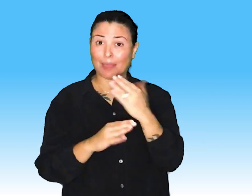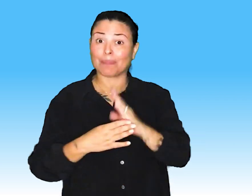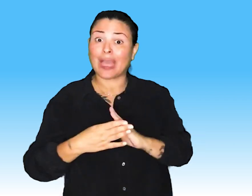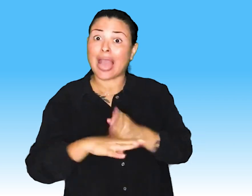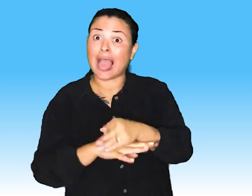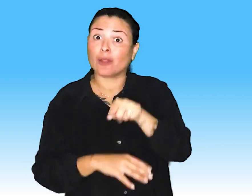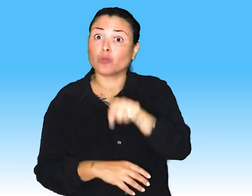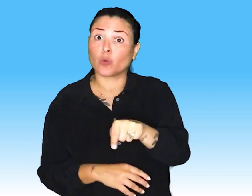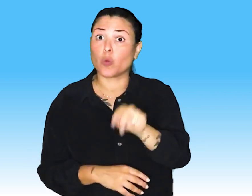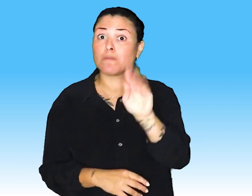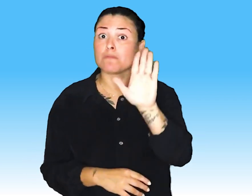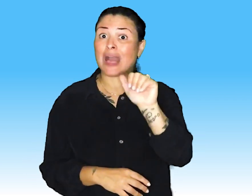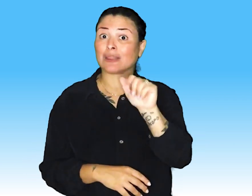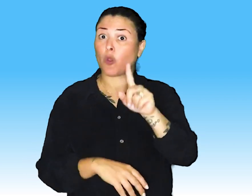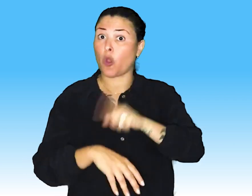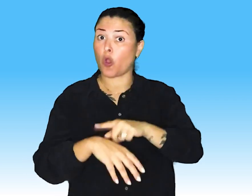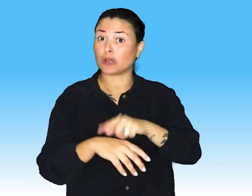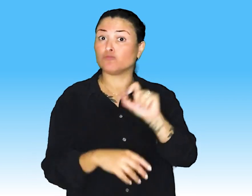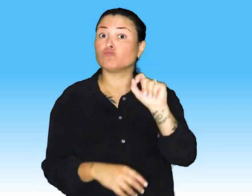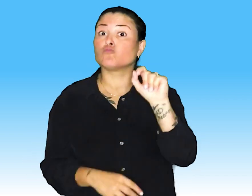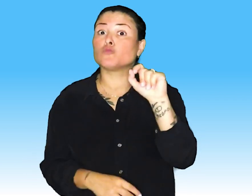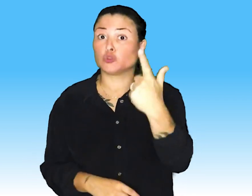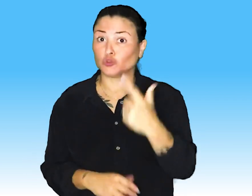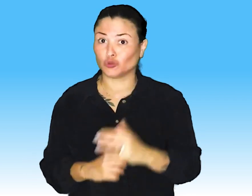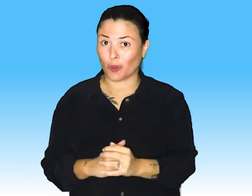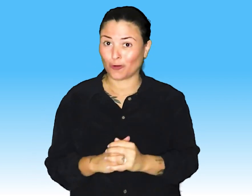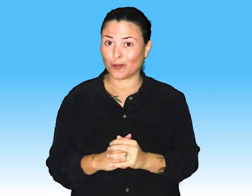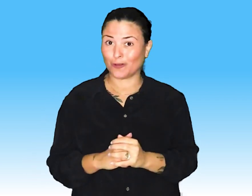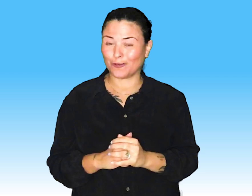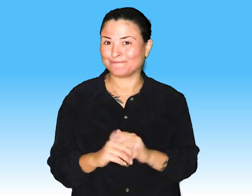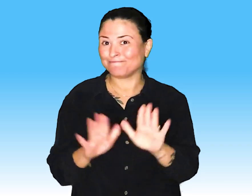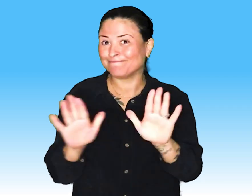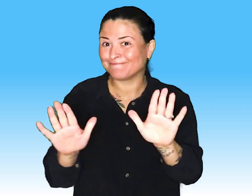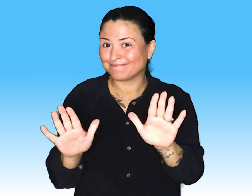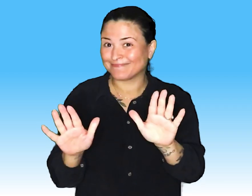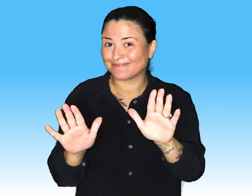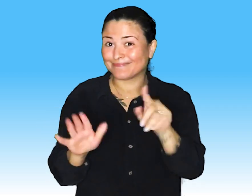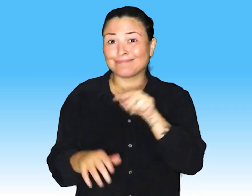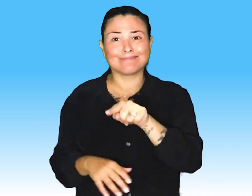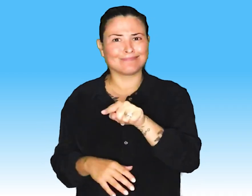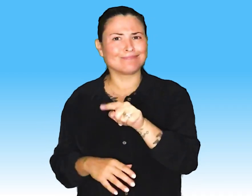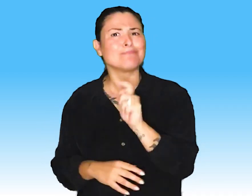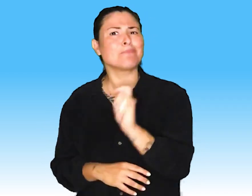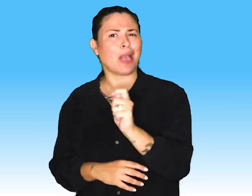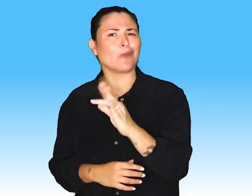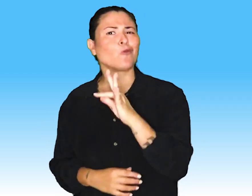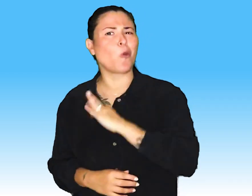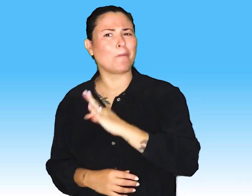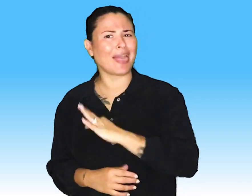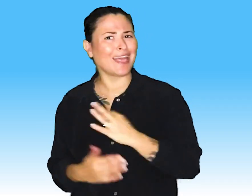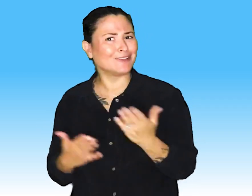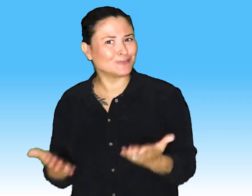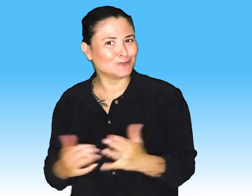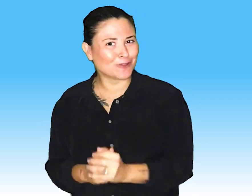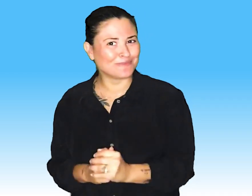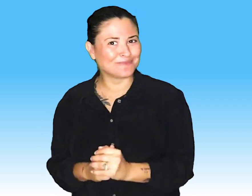entro martedì mattina alle 12.00. Il lavoro è retribuito.